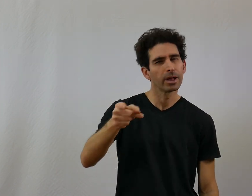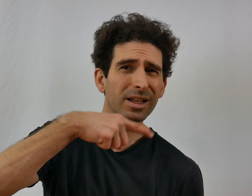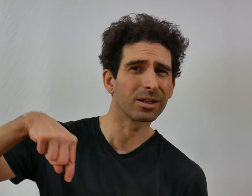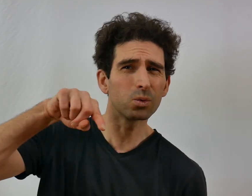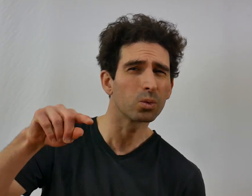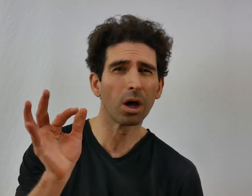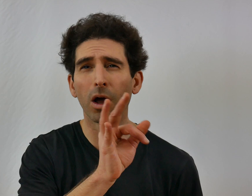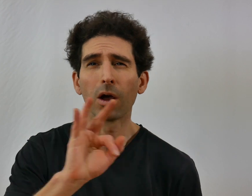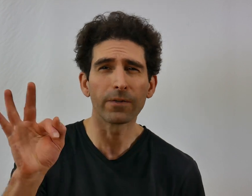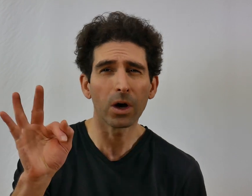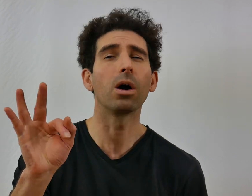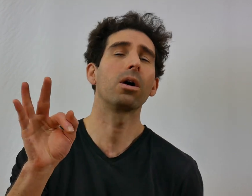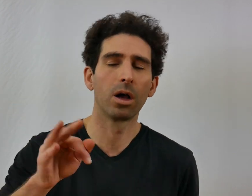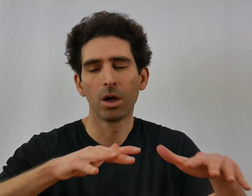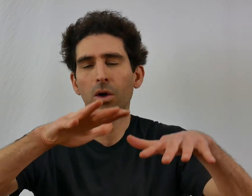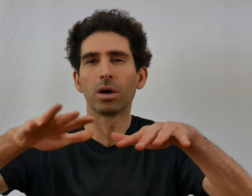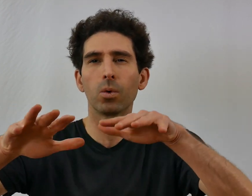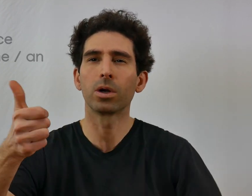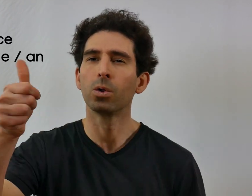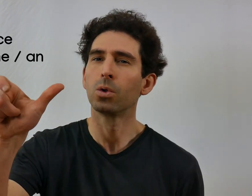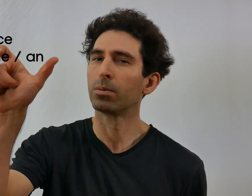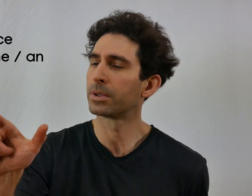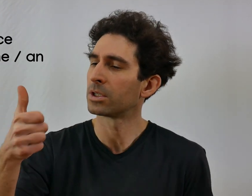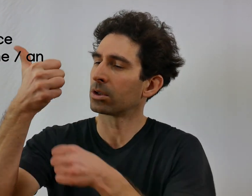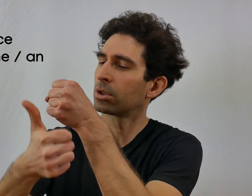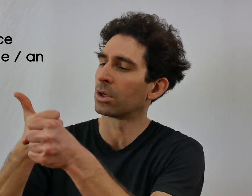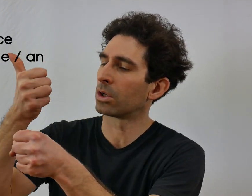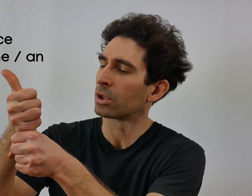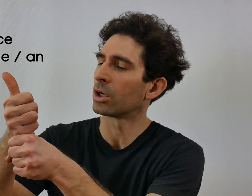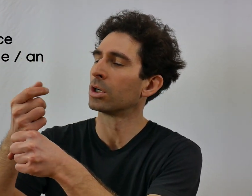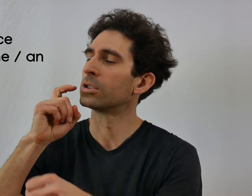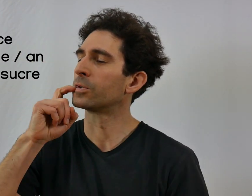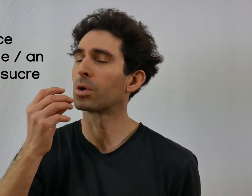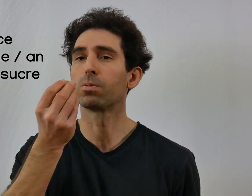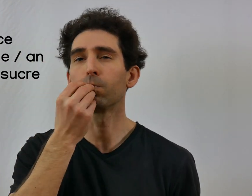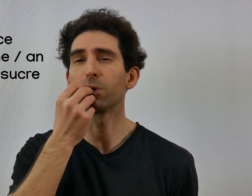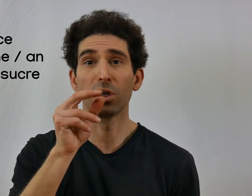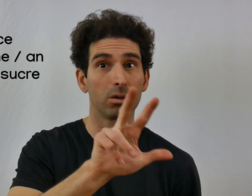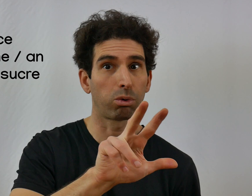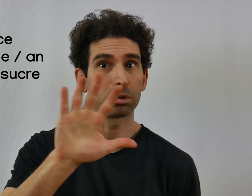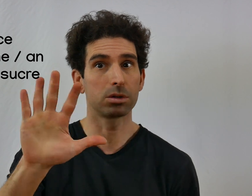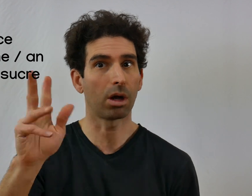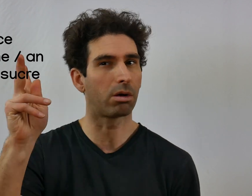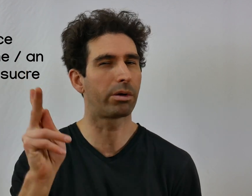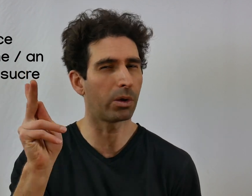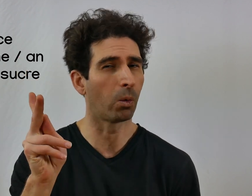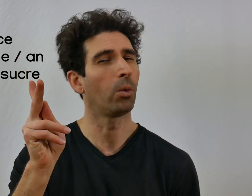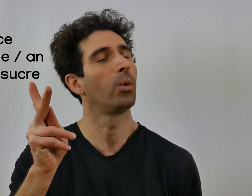Et nous, en France ? C'est environ 35 kg de sucre par habitant et par an.